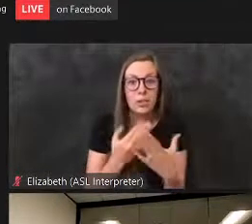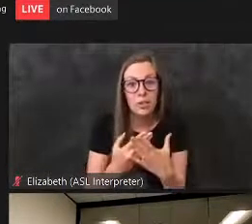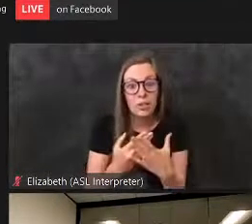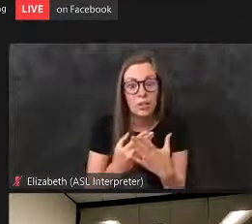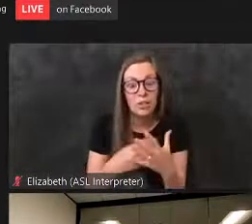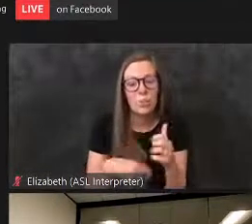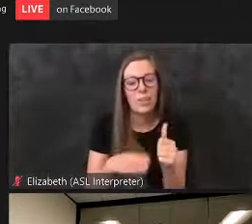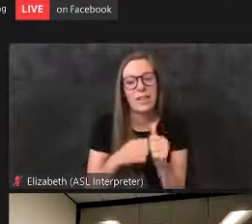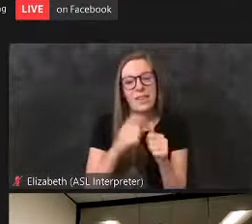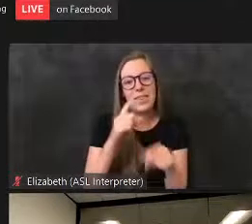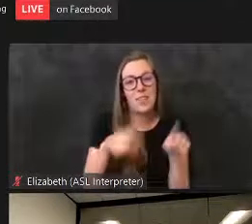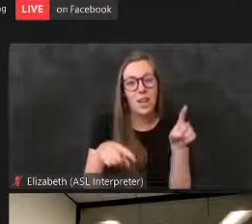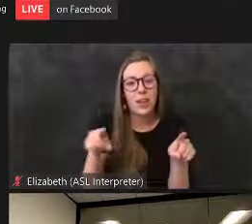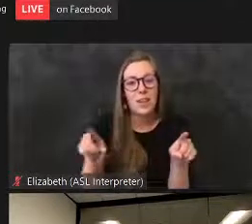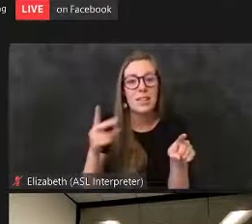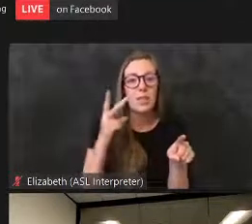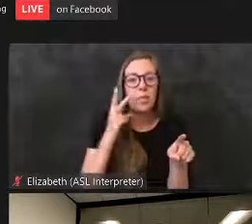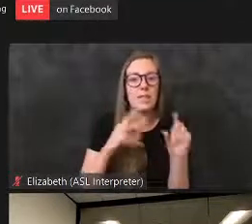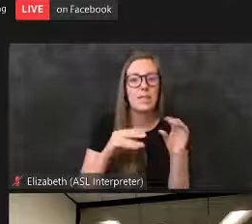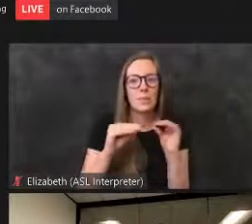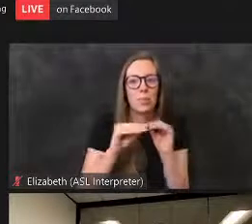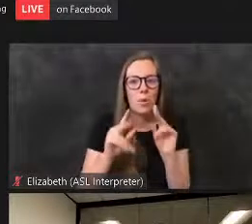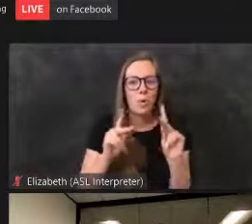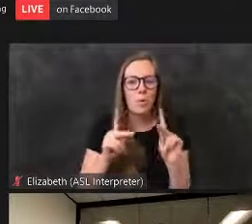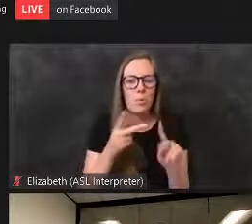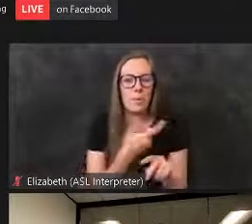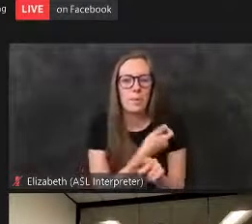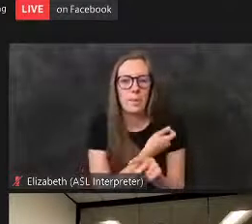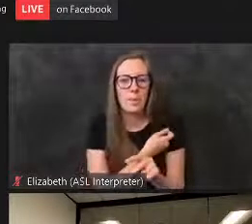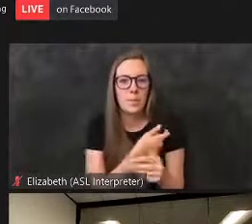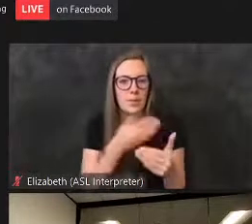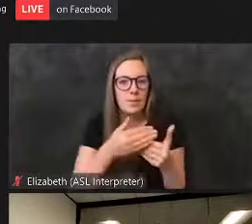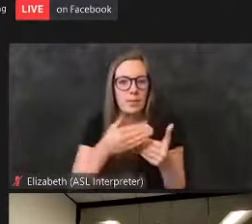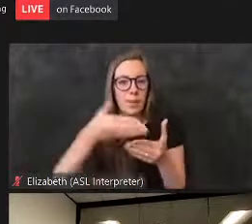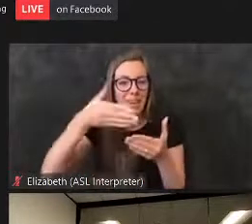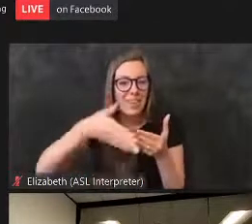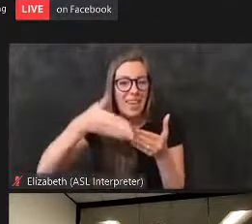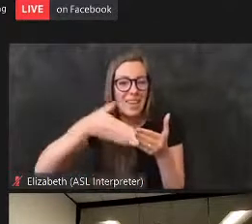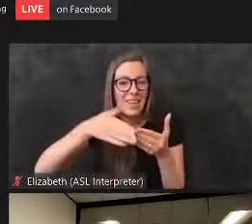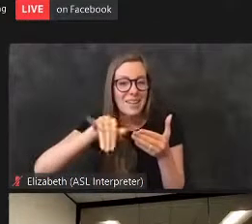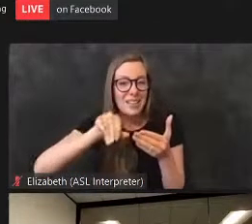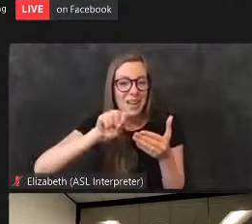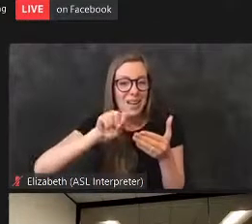con las variantes y obtendremos más personas vacunadas. Yo diría al final del verano